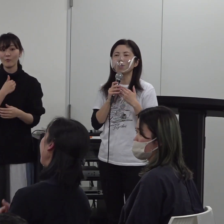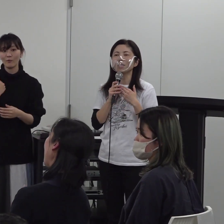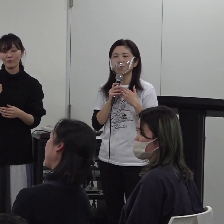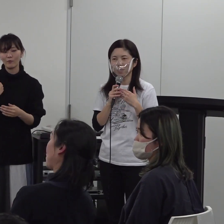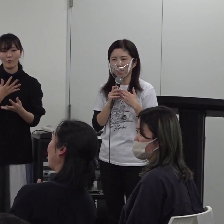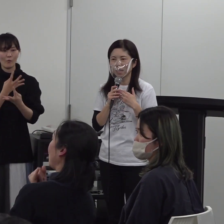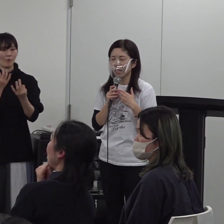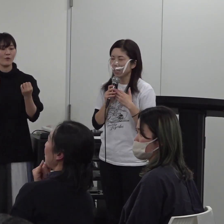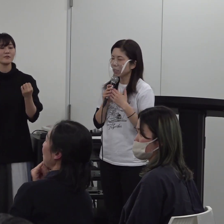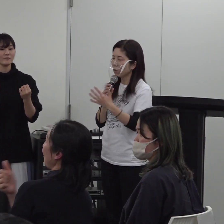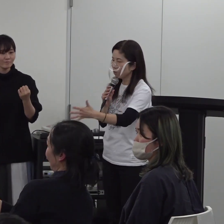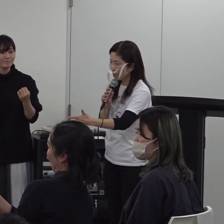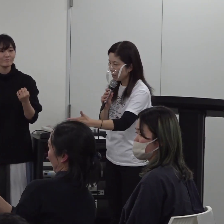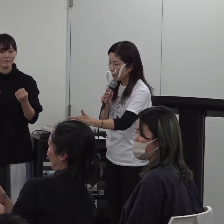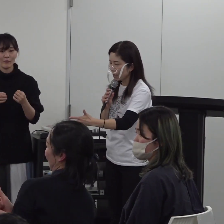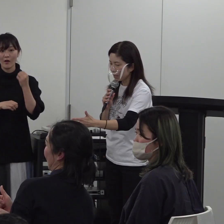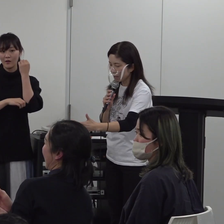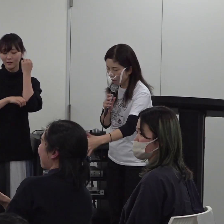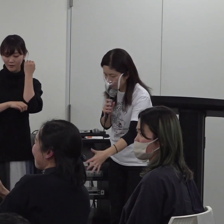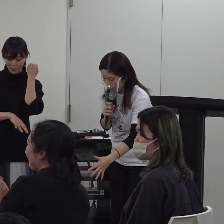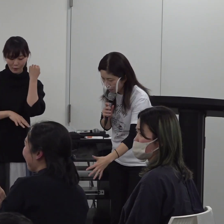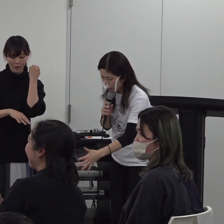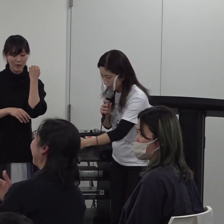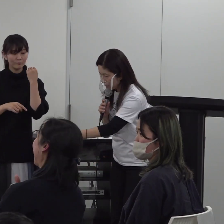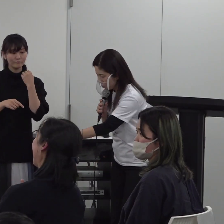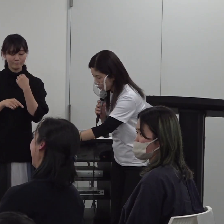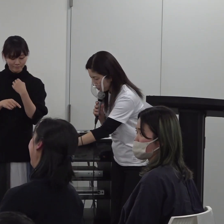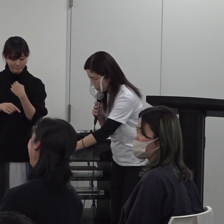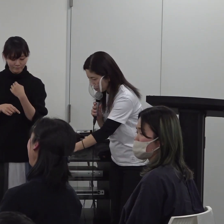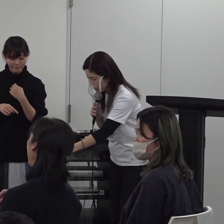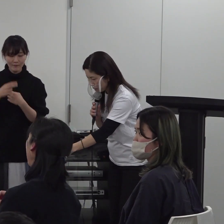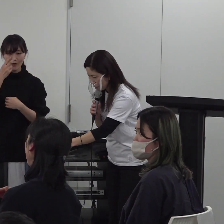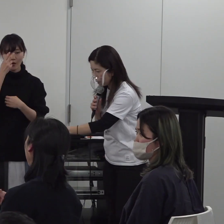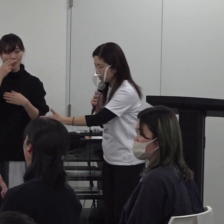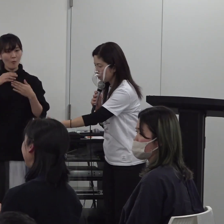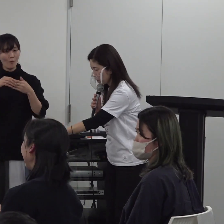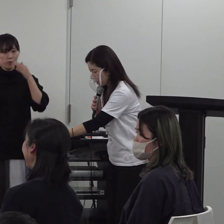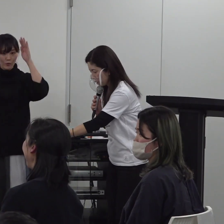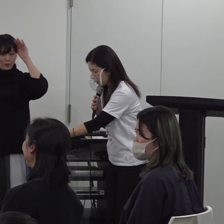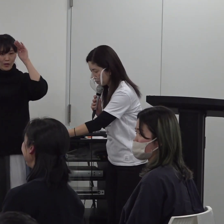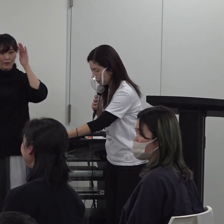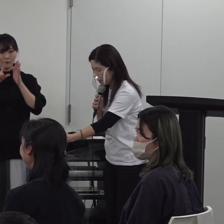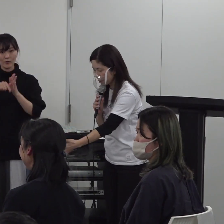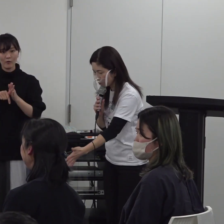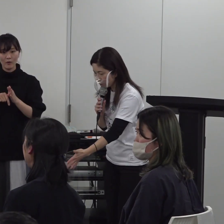基本は 盲導犬さんの場合だったらユーザーさんが座って